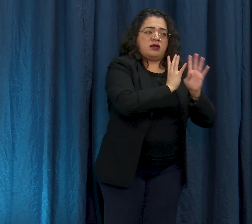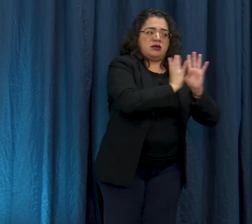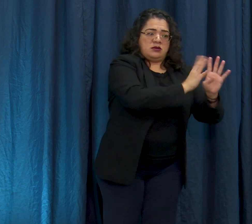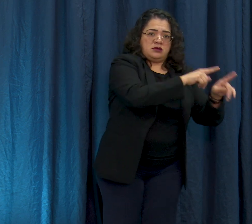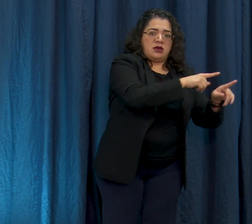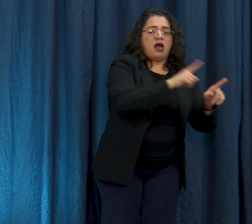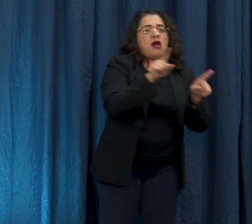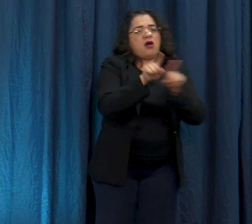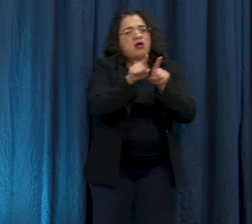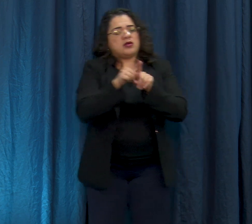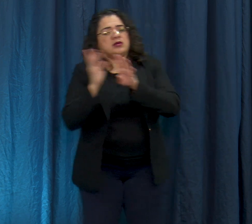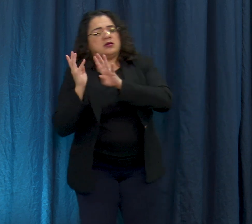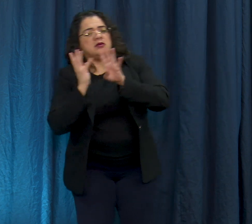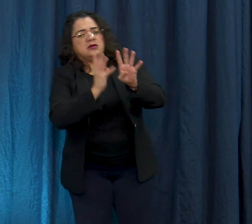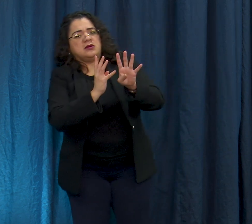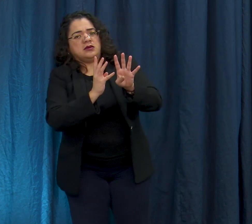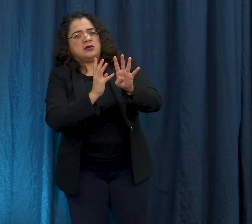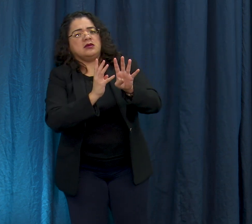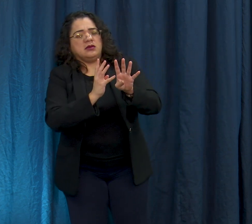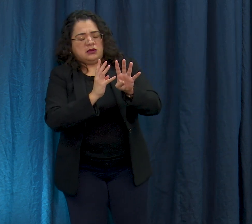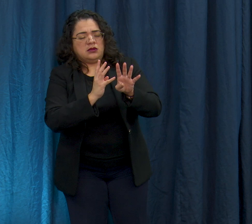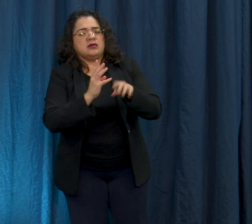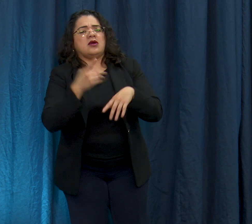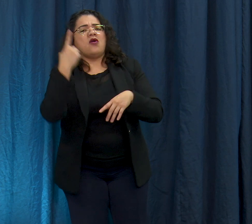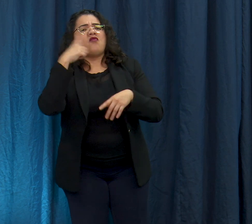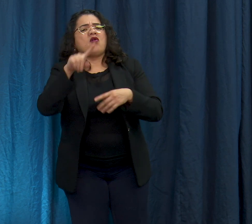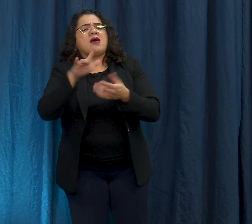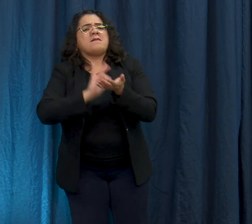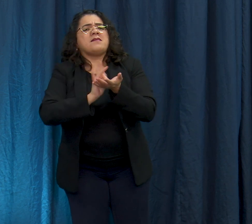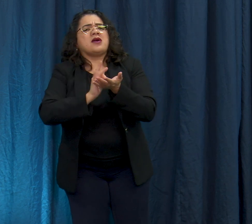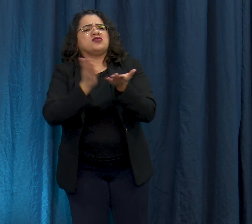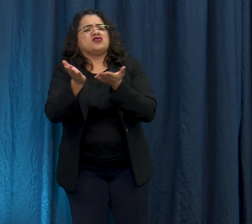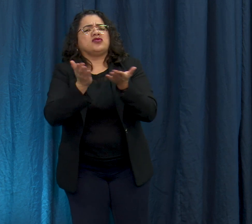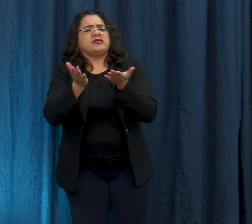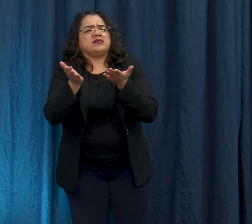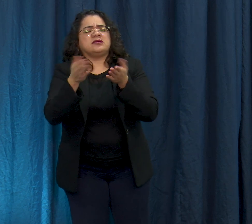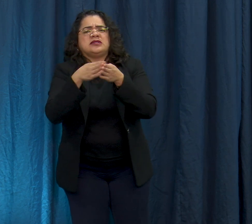a prima tambien a lado a nice mobile a bun other services on Delos pueden da